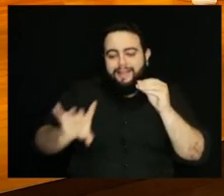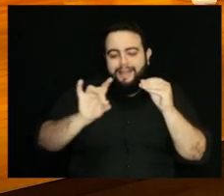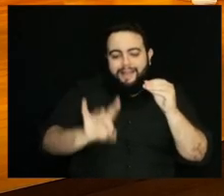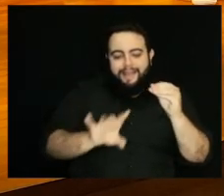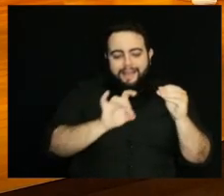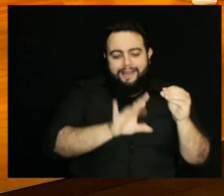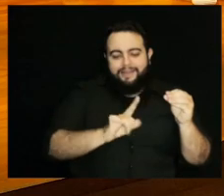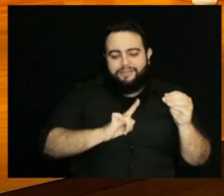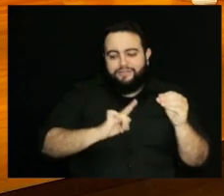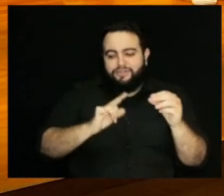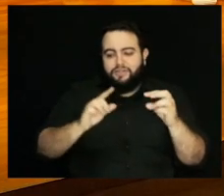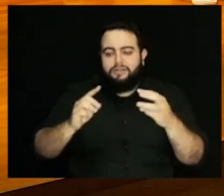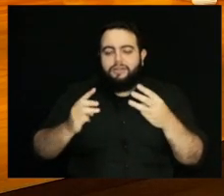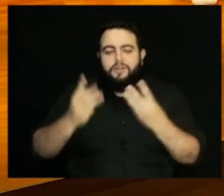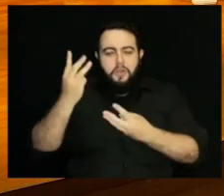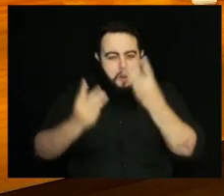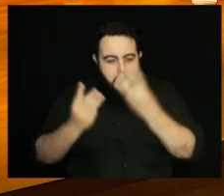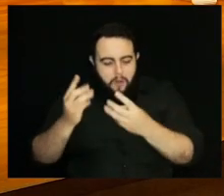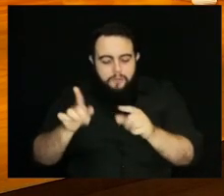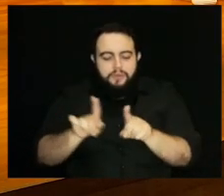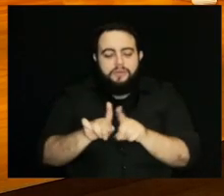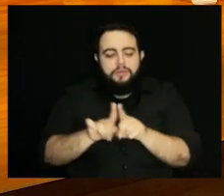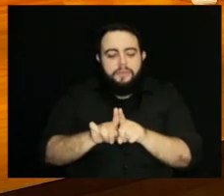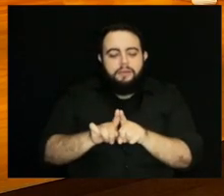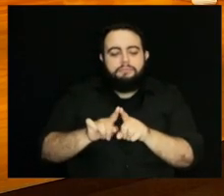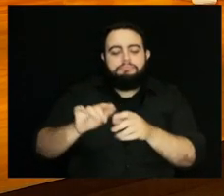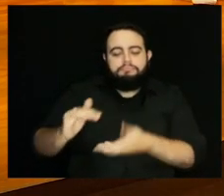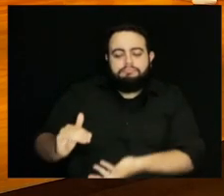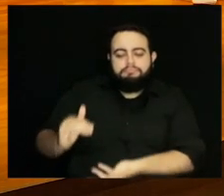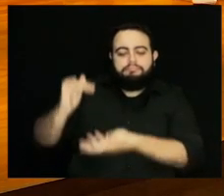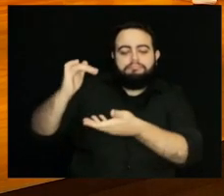e o seu roadie, que não se chamava roadie, não me lembro como é que se chamava. O nome é muito engraçado, eu